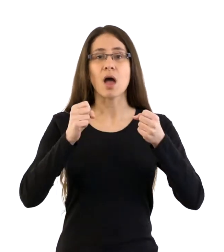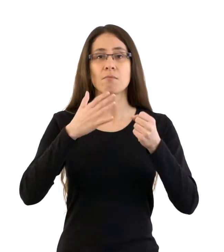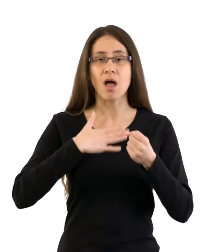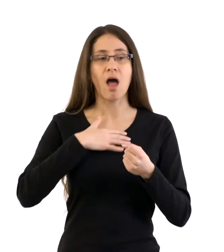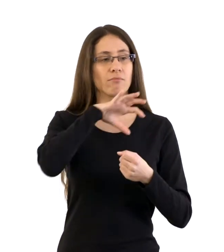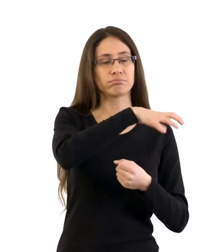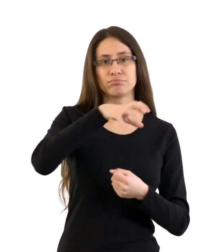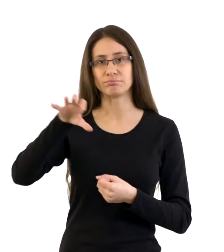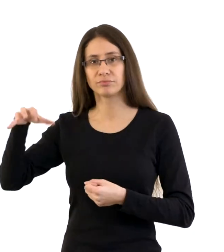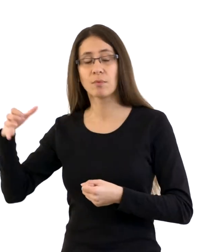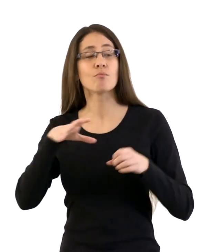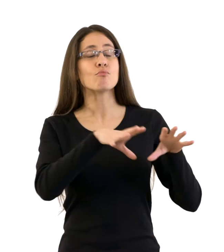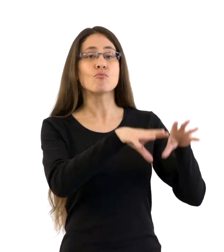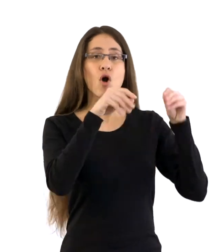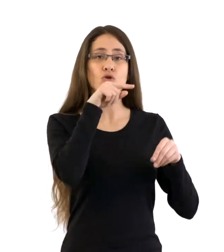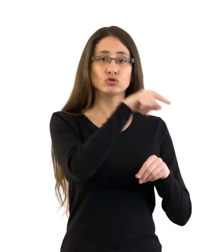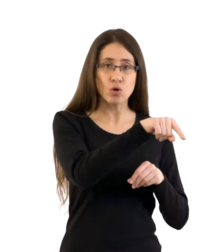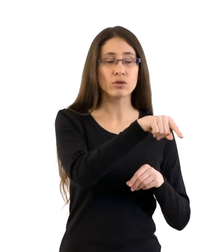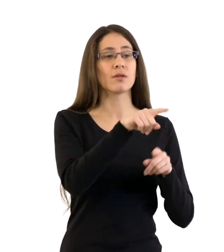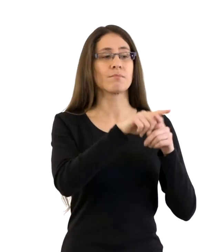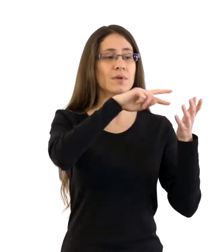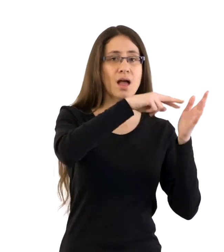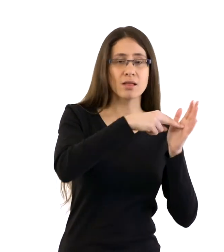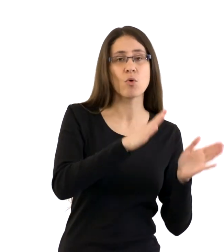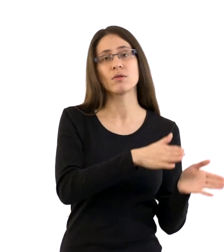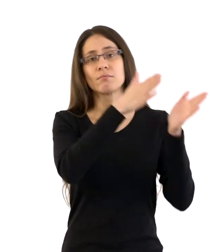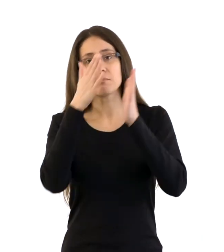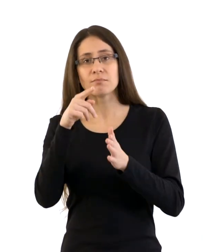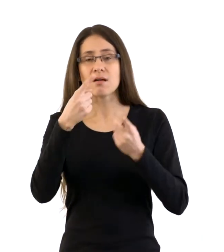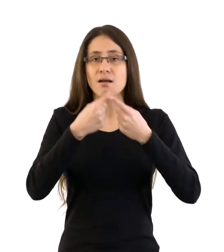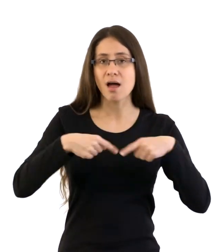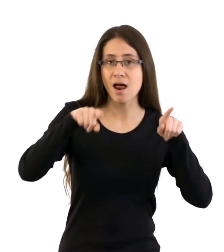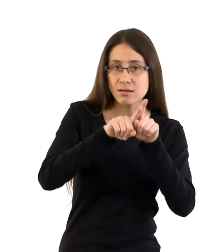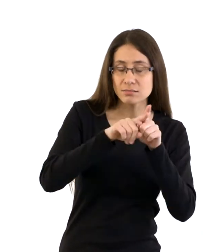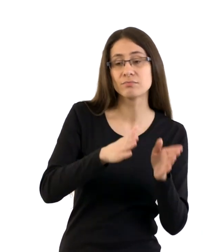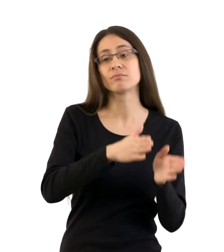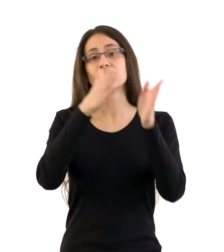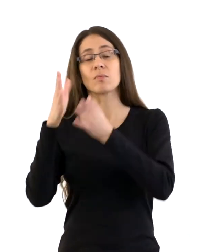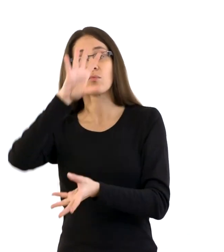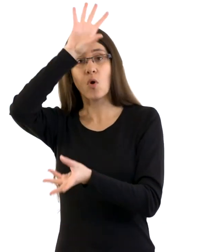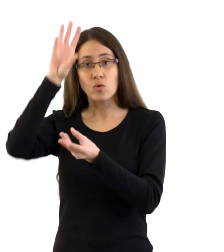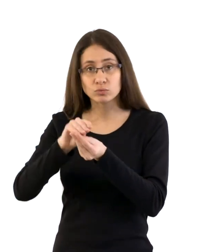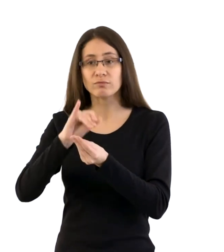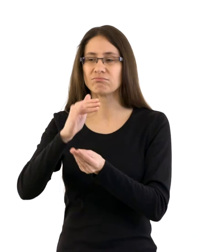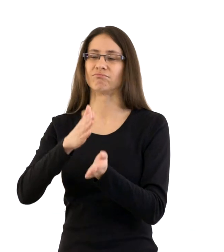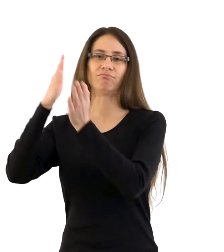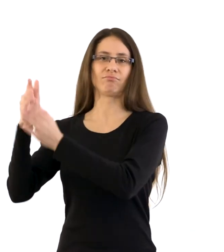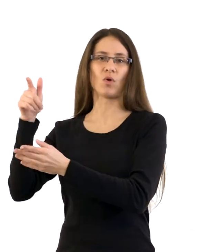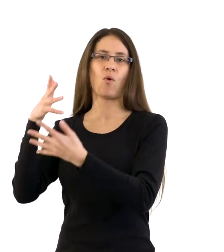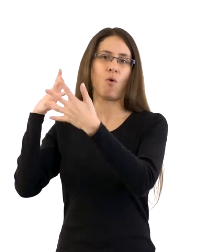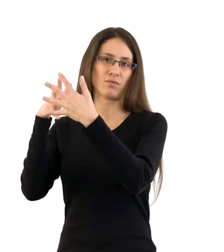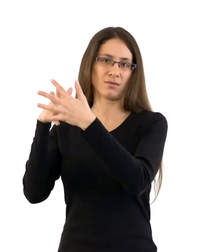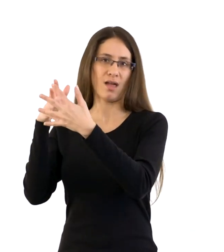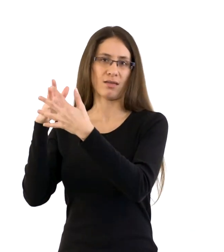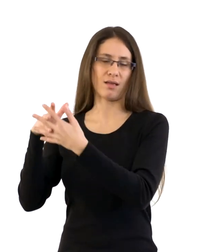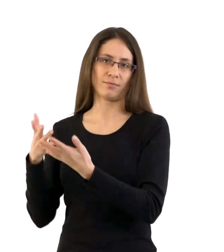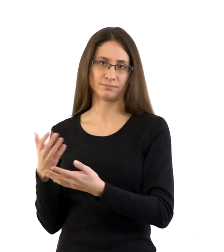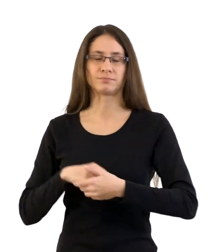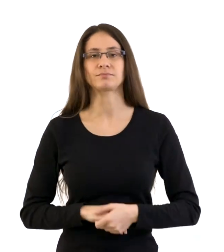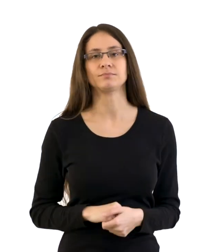realizowane są w fazach: planowanie, realizacja, zakończenie i ocena